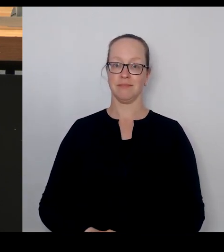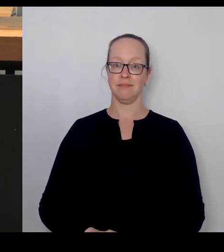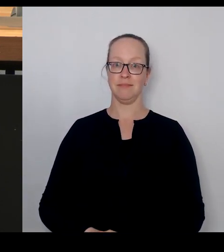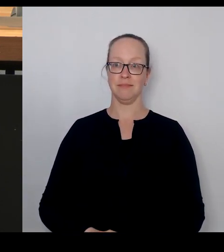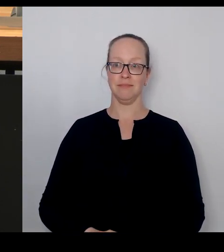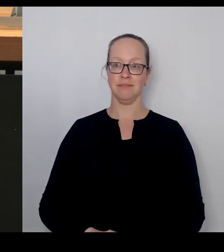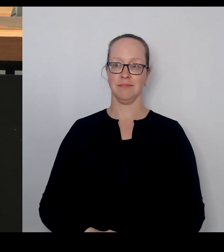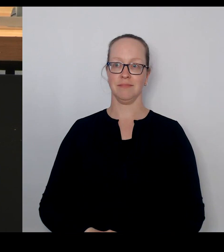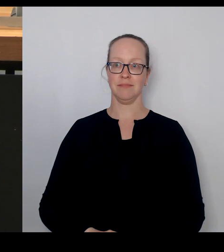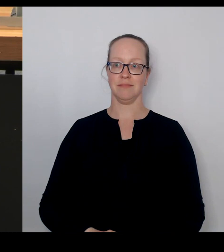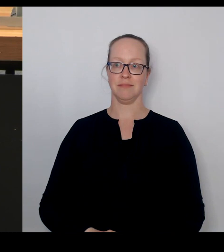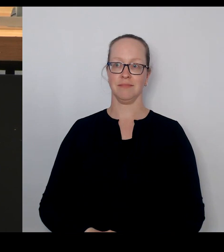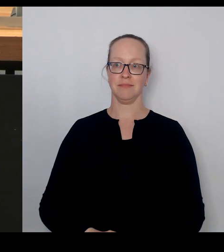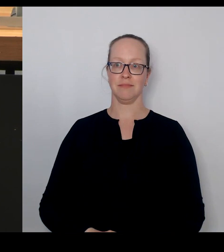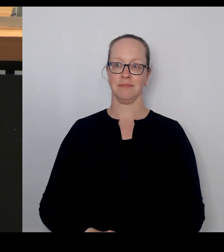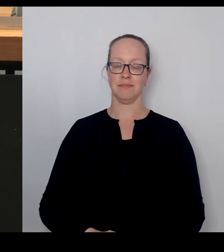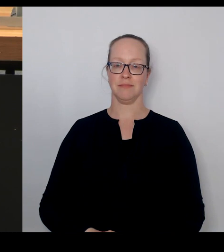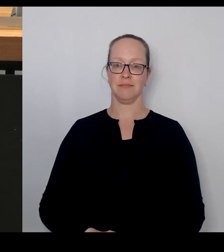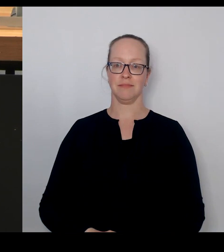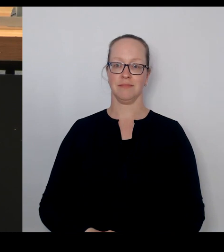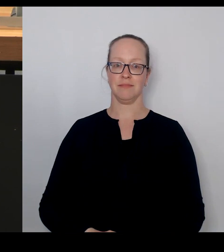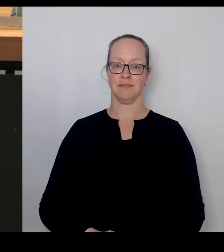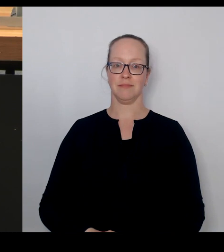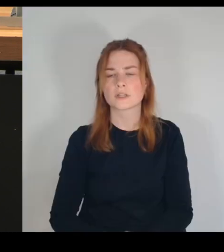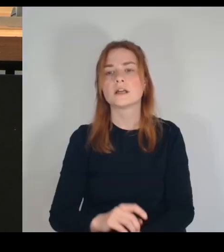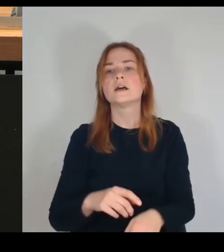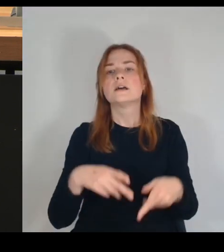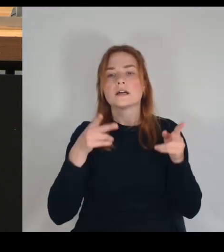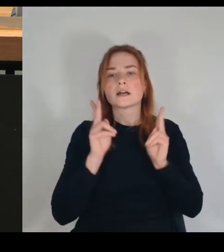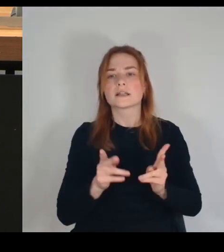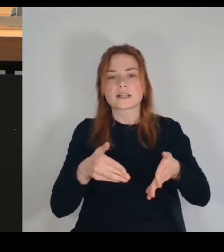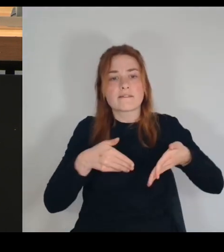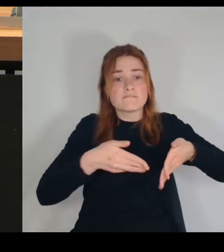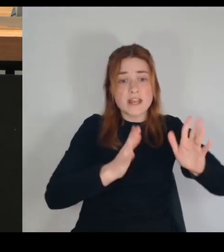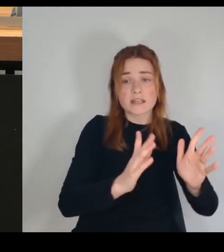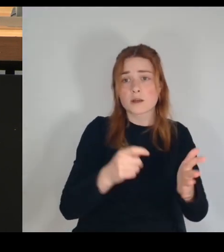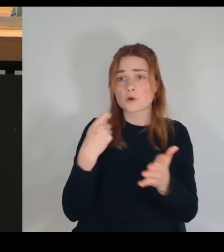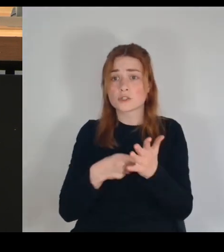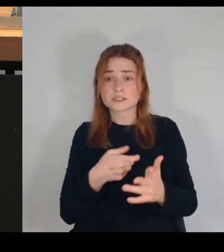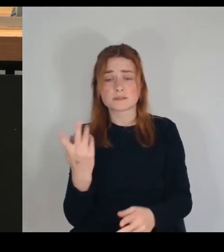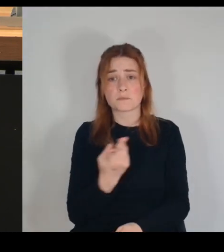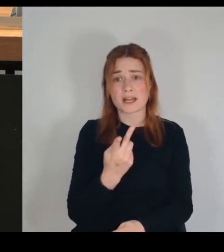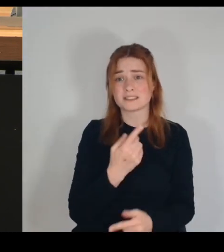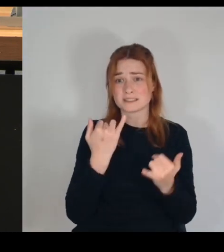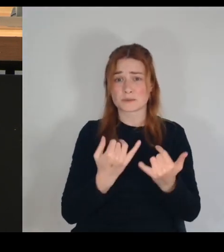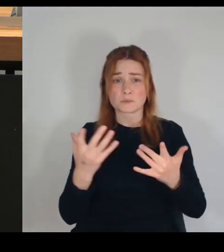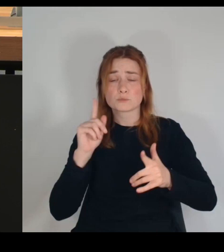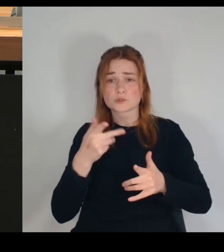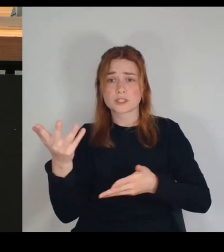Und dazu, das wurde jetzt auch schon mehrfach genannt, hatten wir eine sehr spannende und ich finde auch sehr, sehr erhellende